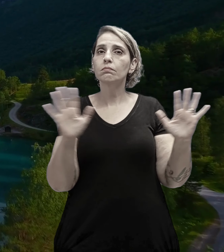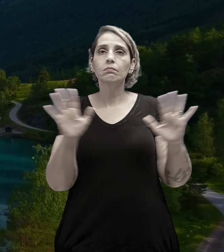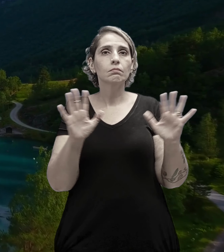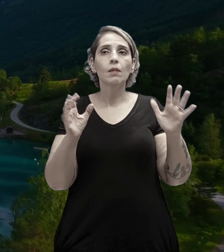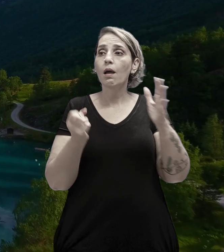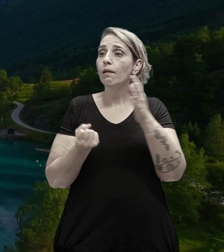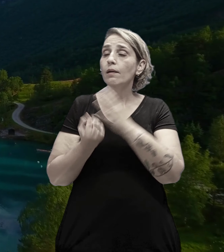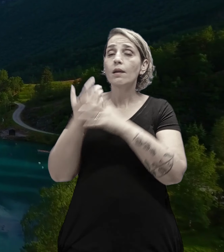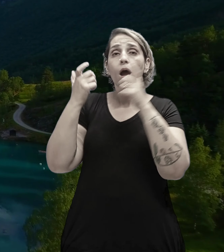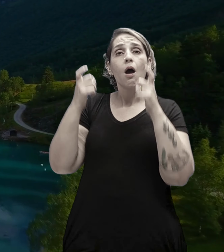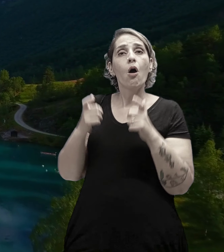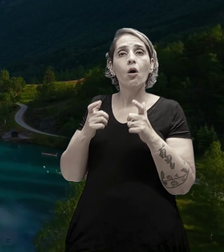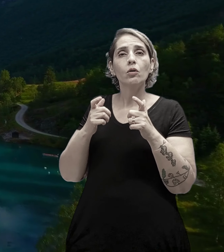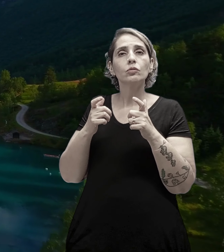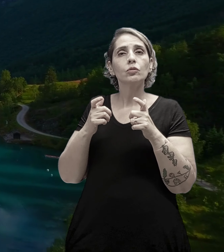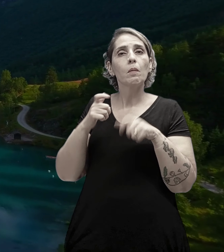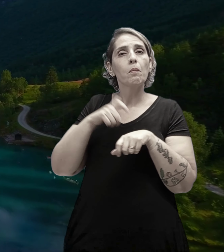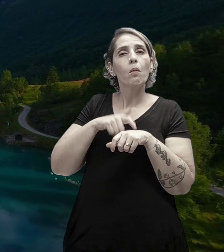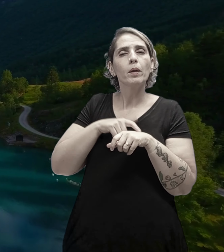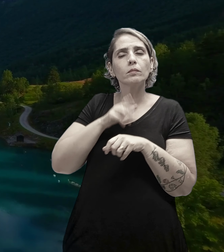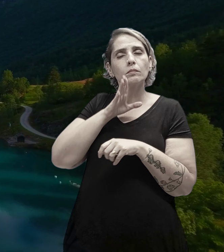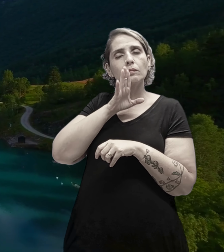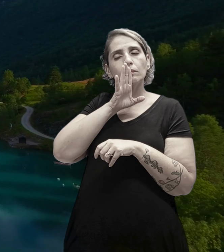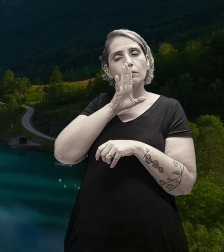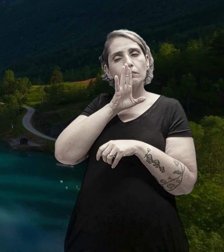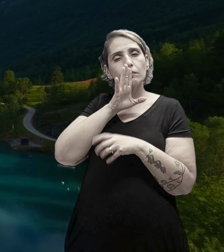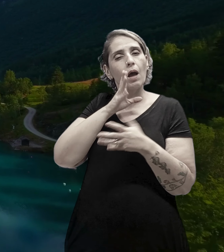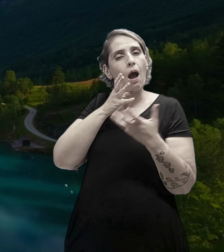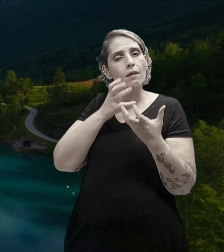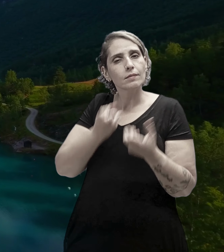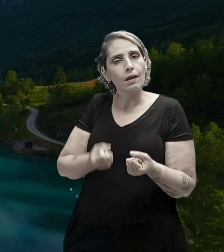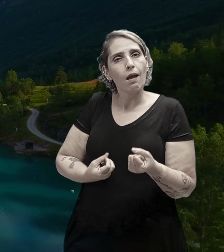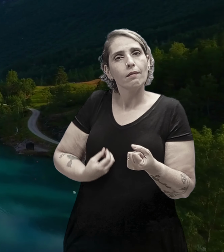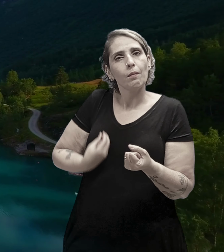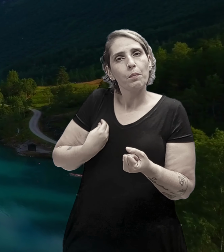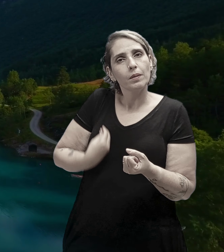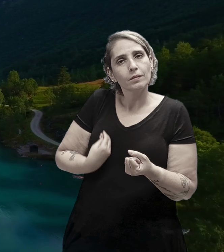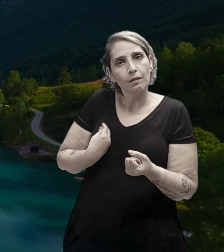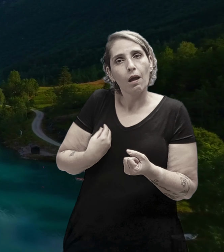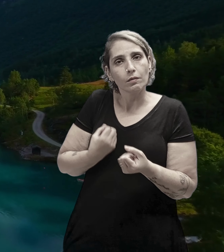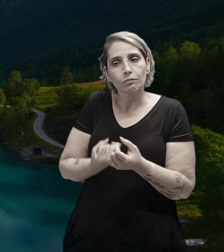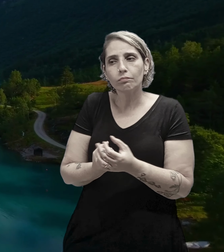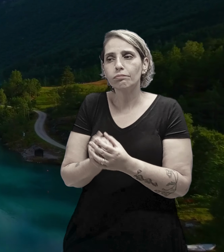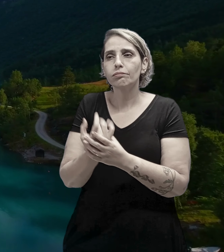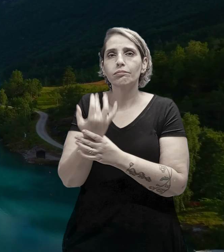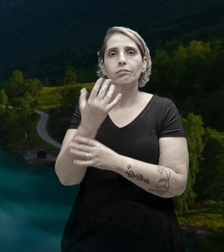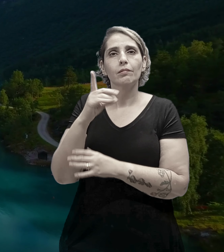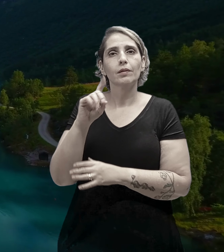Ele floresce na quietude e na aceitação do momento presente.